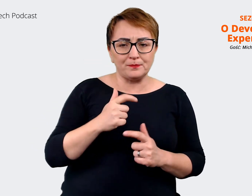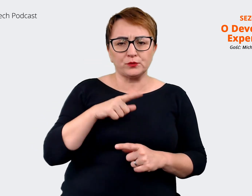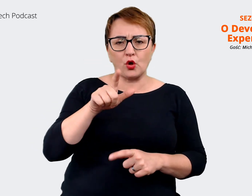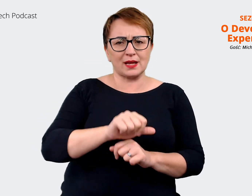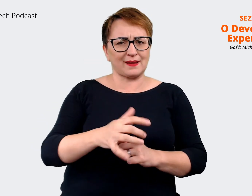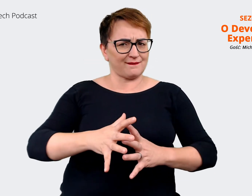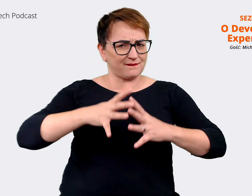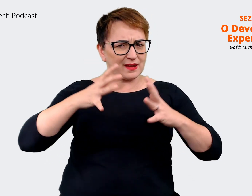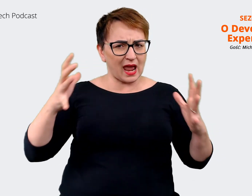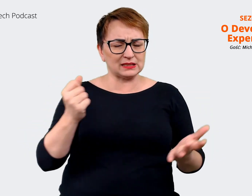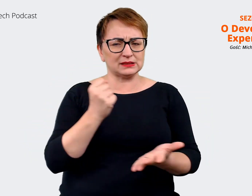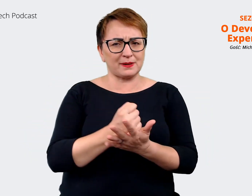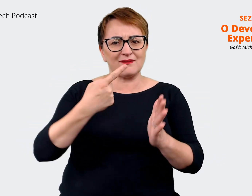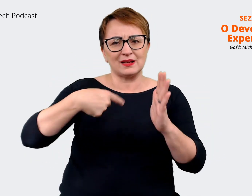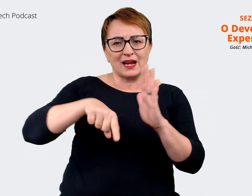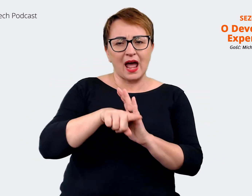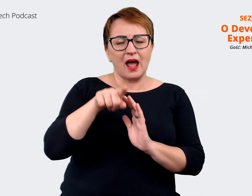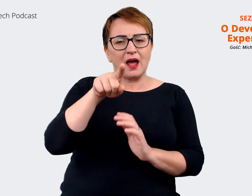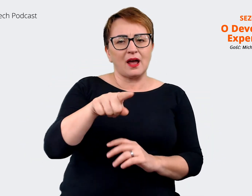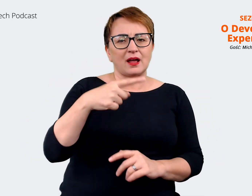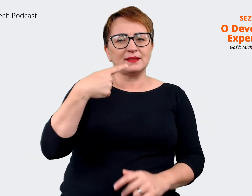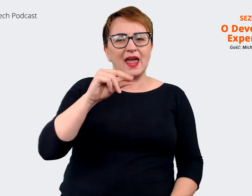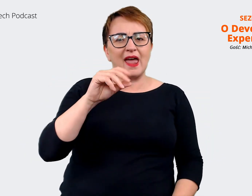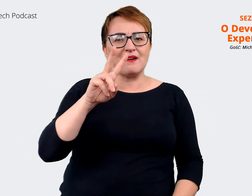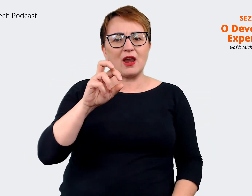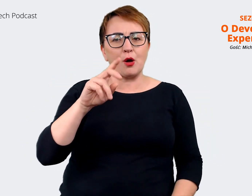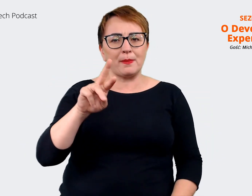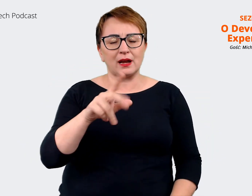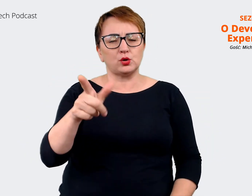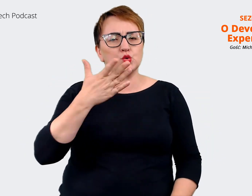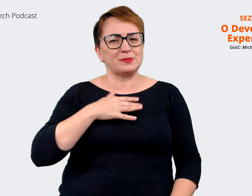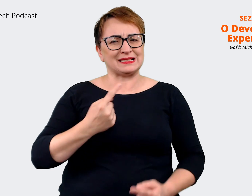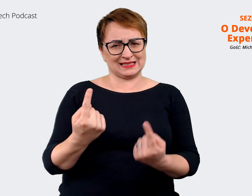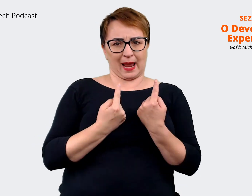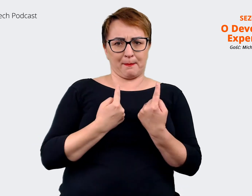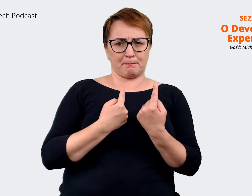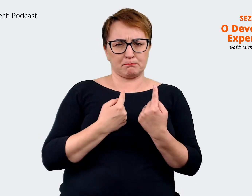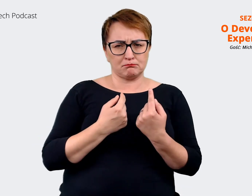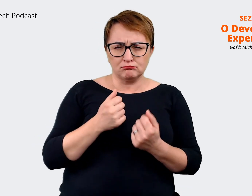rzesza deweloperów, którzy lubią po swojemu albo dłubać, albo eksperymentować. Więc pytanie brzmi